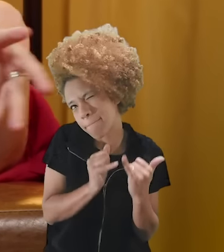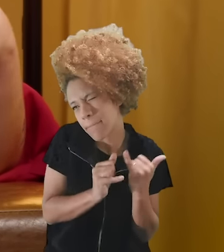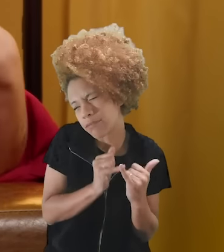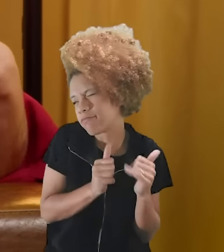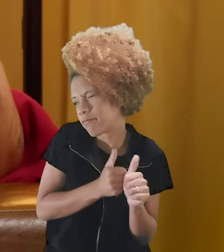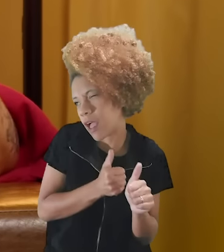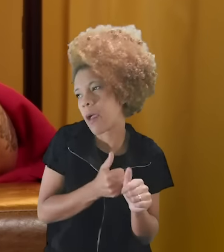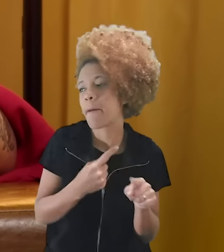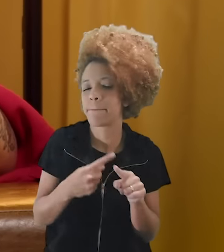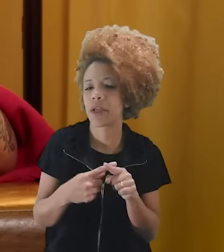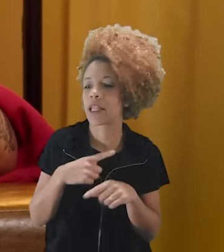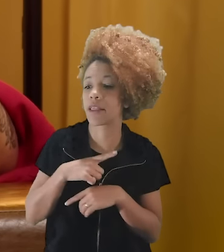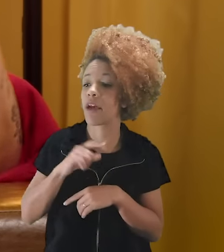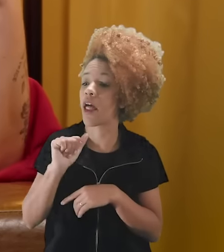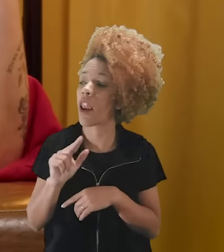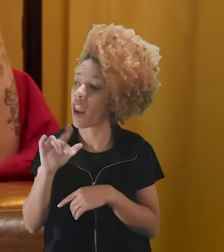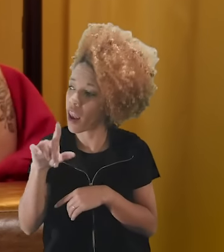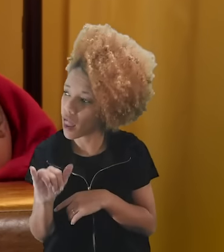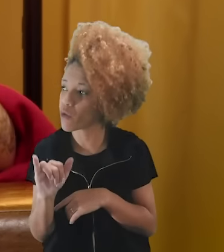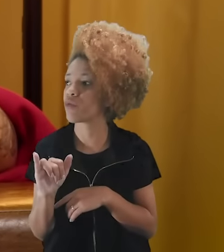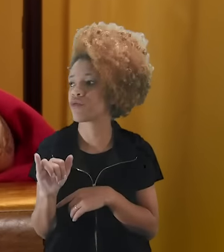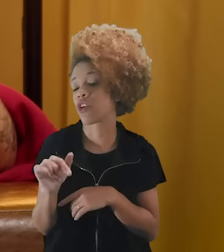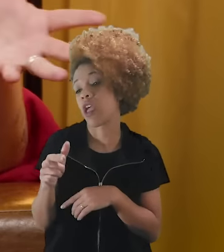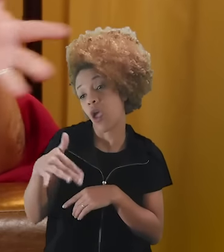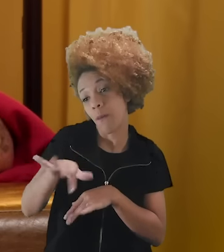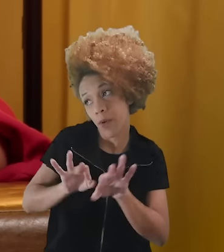desse sucesso porque a gente teve a Laude que foi campeã de de Quase Tudo Laude é uma organização